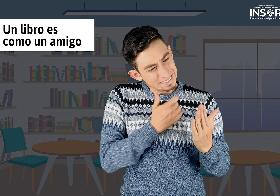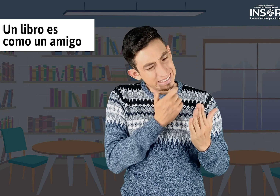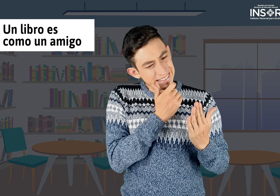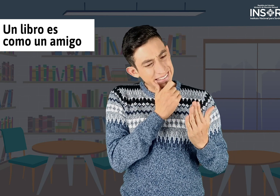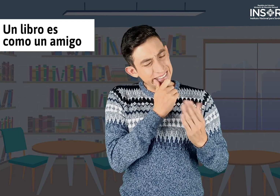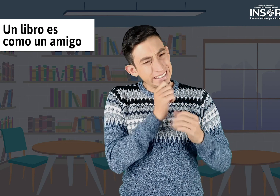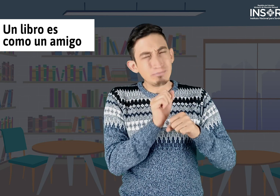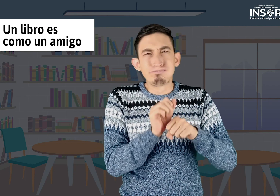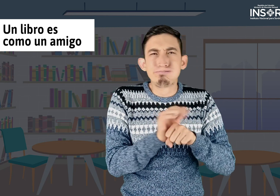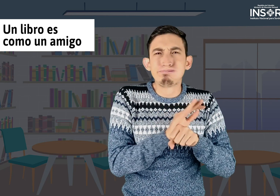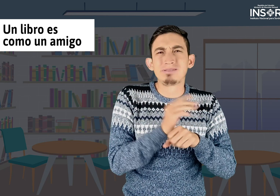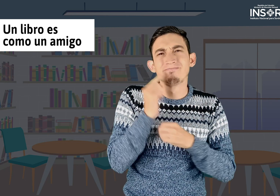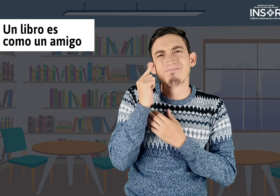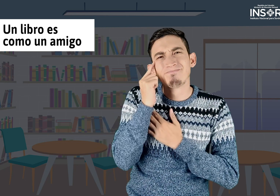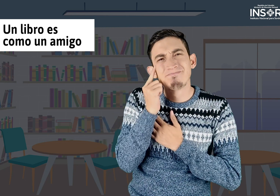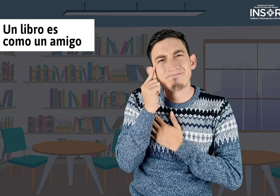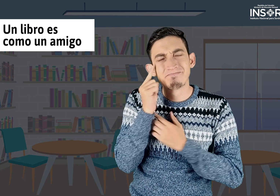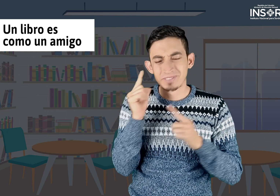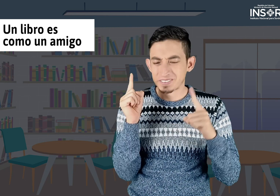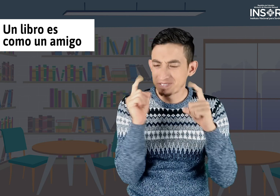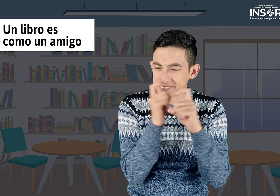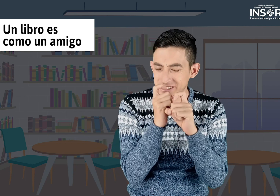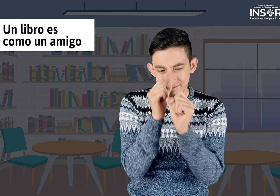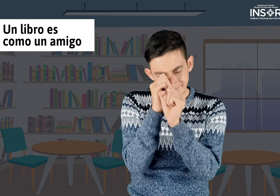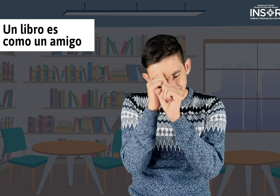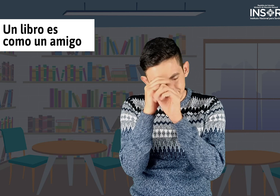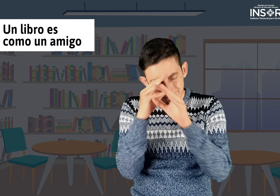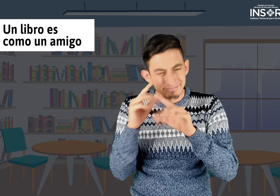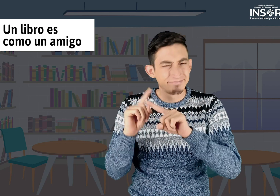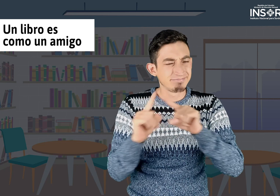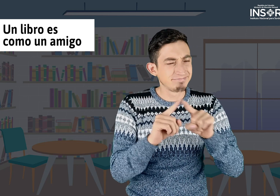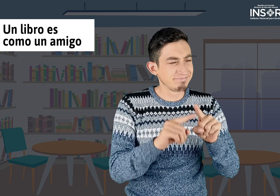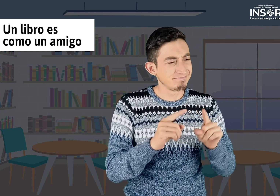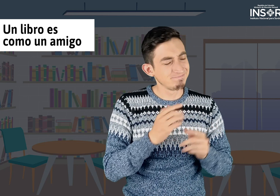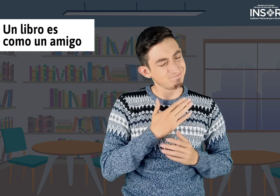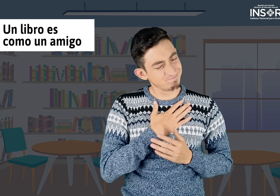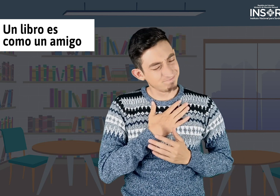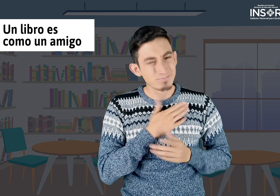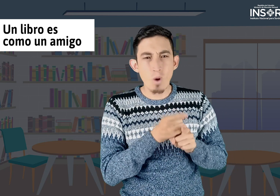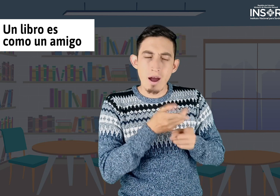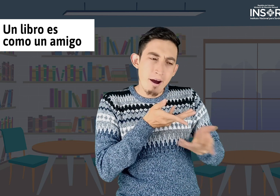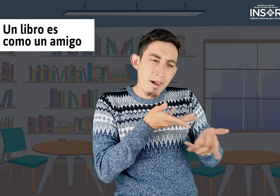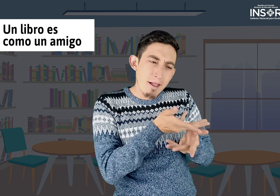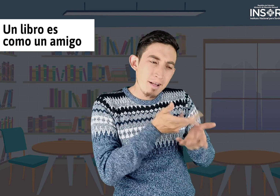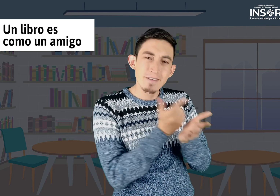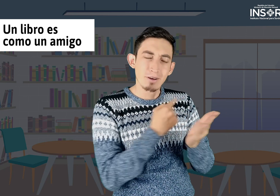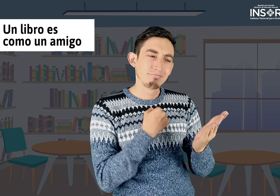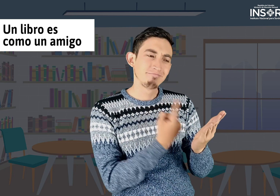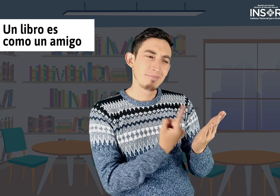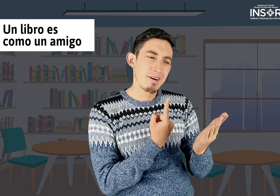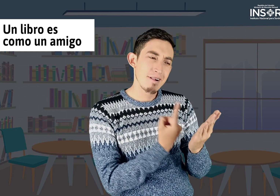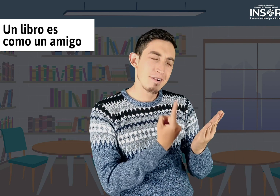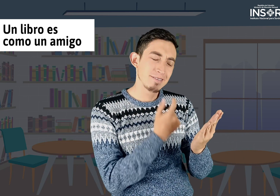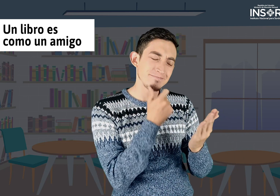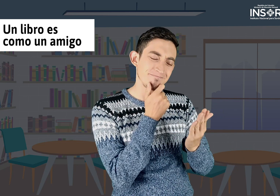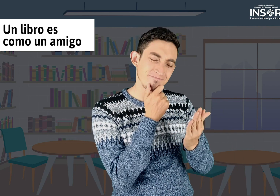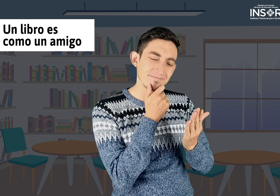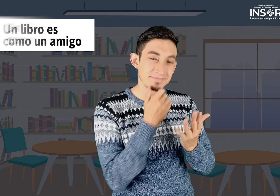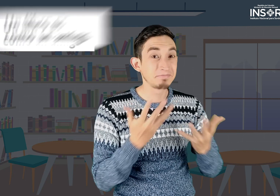Los libros nos ayudan a abrir la mente, a imaginar, reflexionar, y sentir que se está dialogando con el autor.